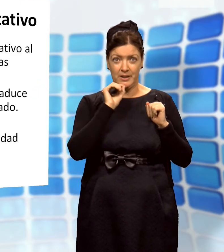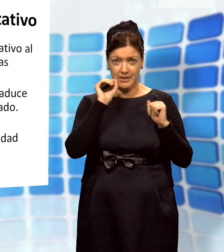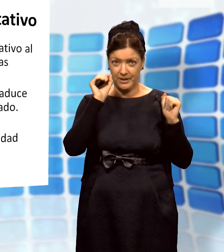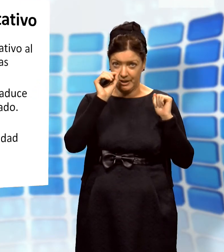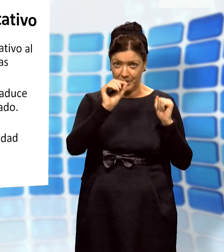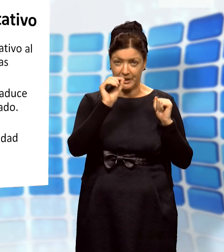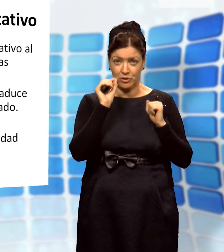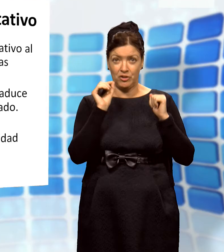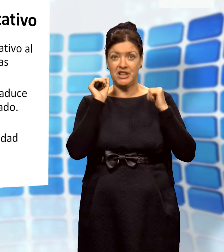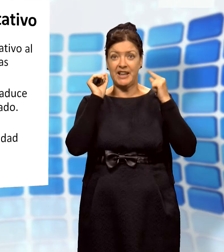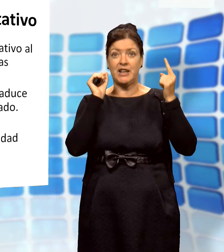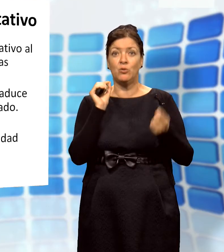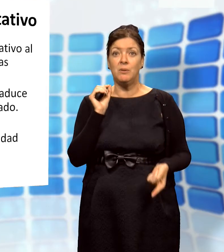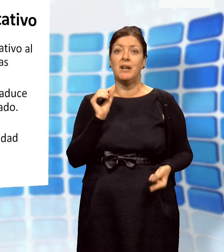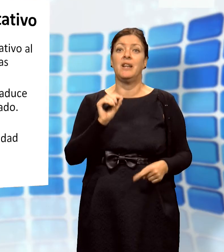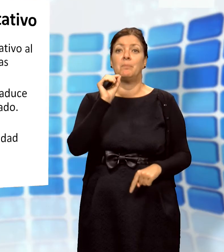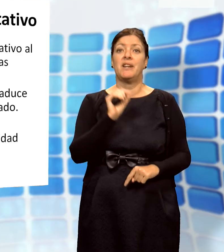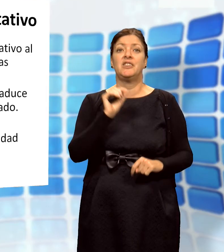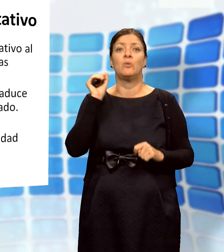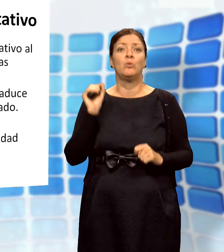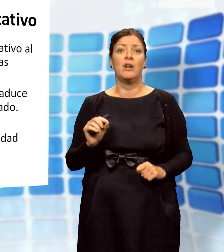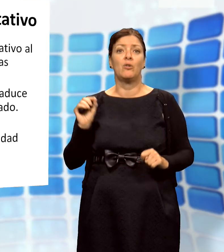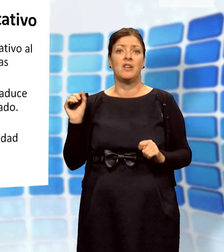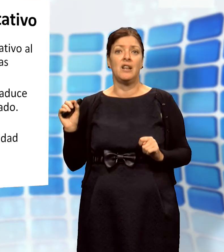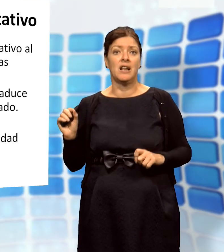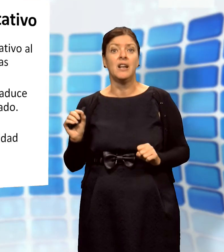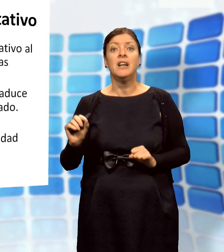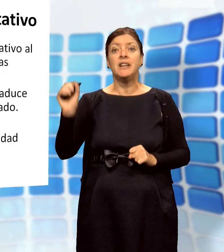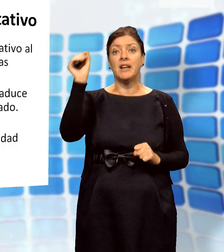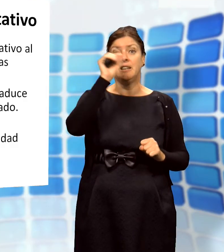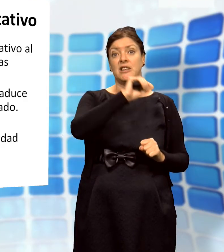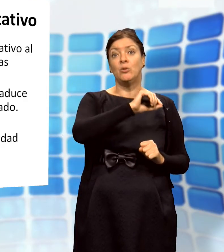derecha determina que soy ya ejecutiva de la praxis cultural occidental, ya que la escritura